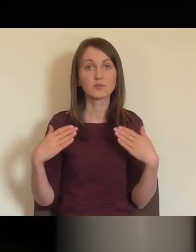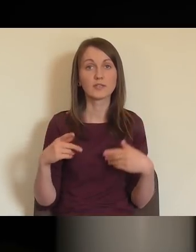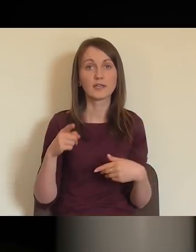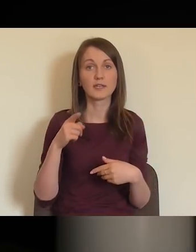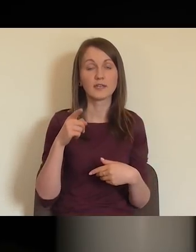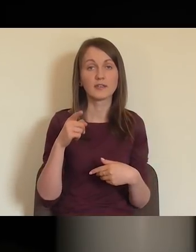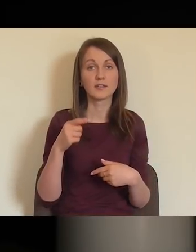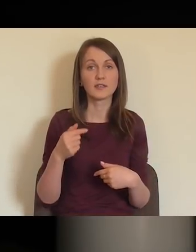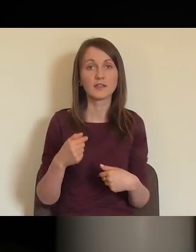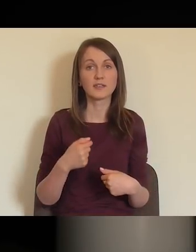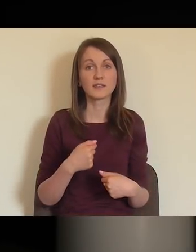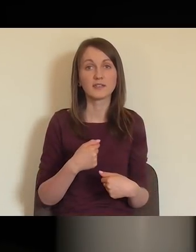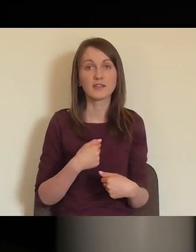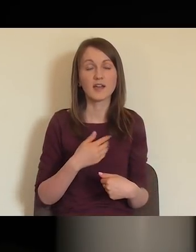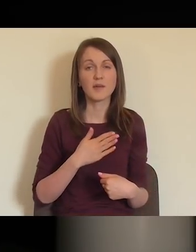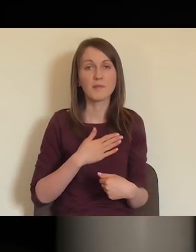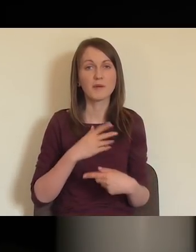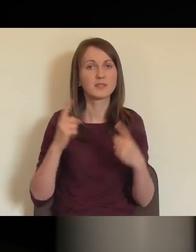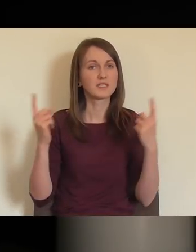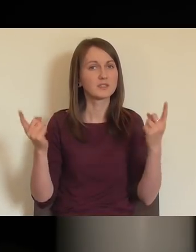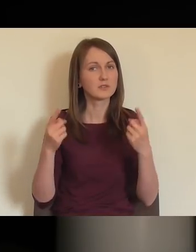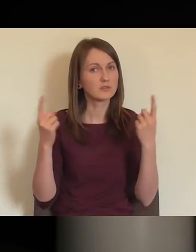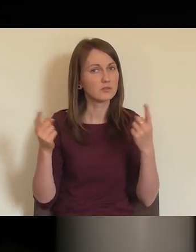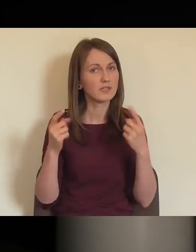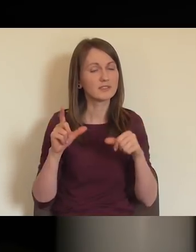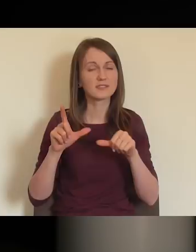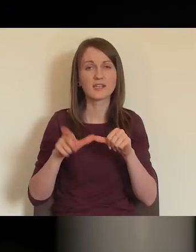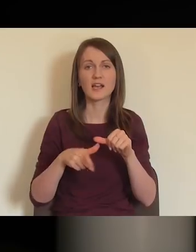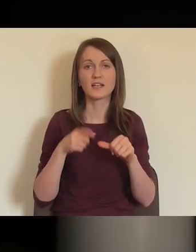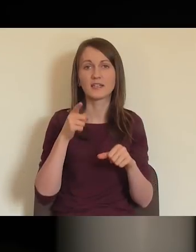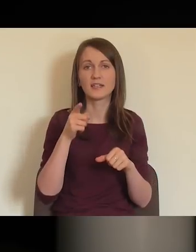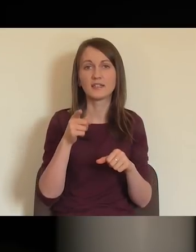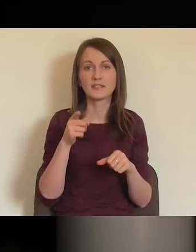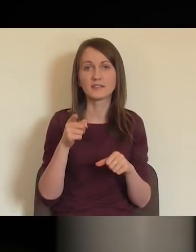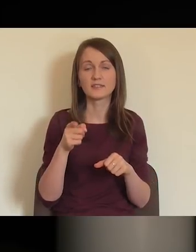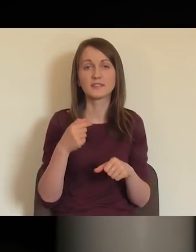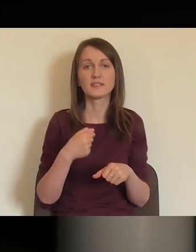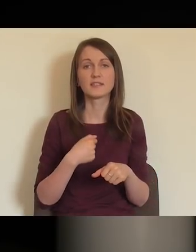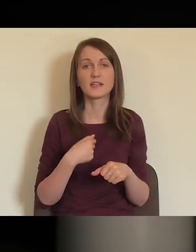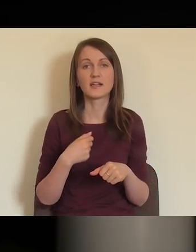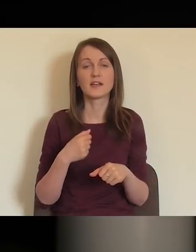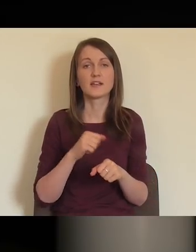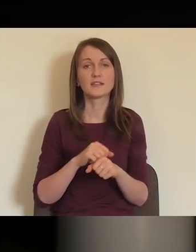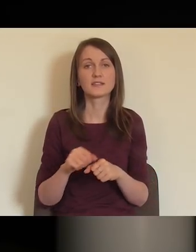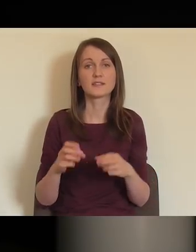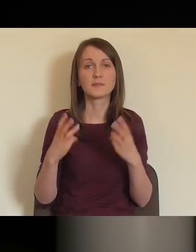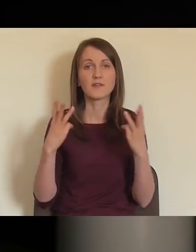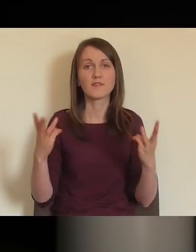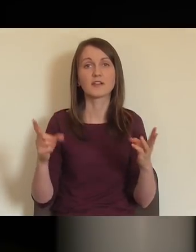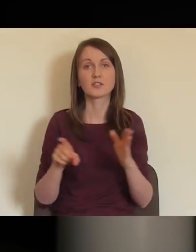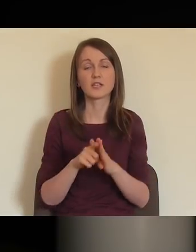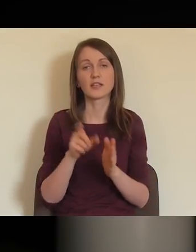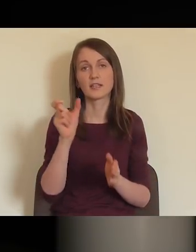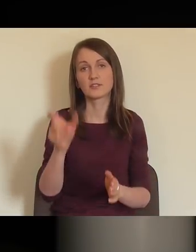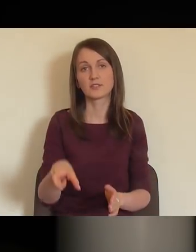Dziękuję Ci, że pomimo tych okoliczności, które przeżywam, jestem dla Ciebie ważną osobą.